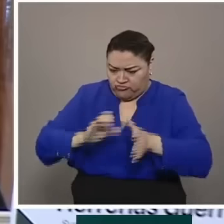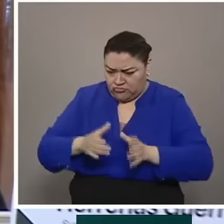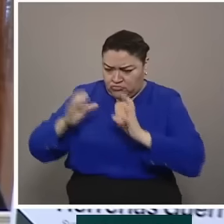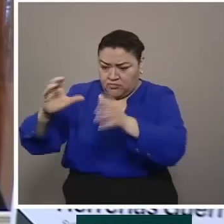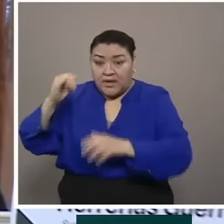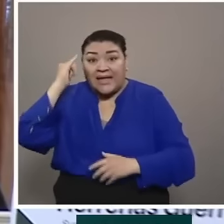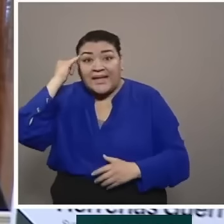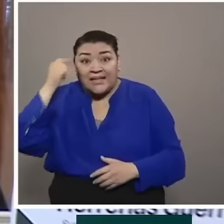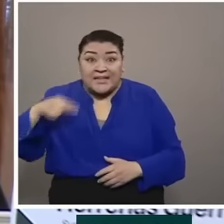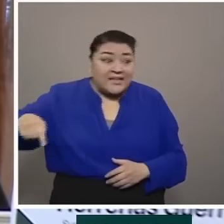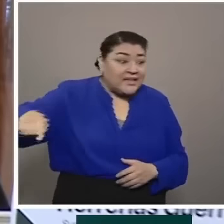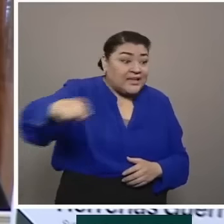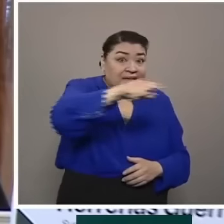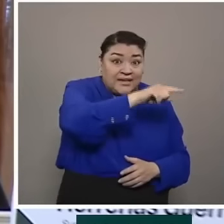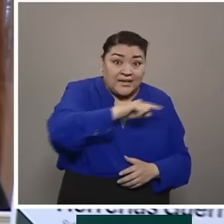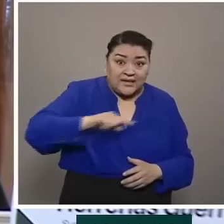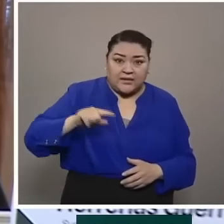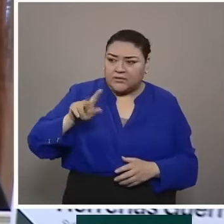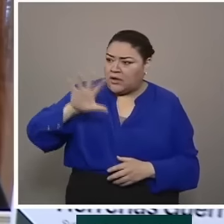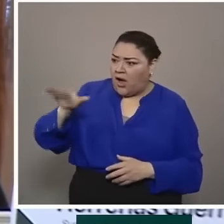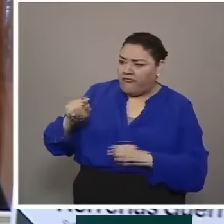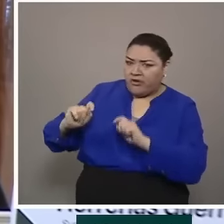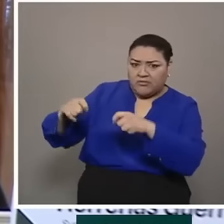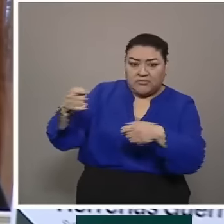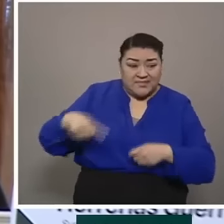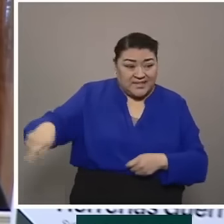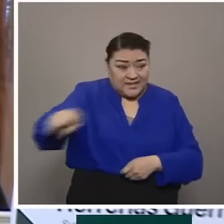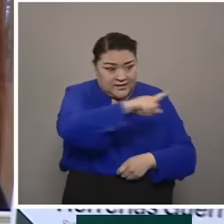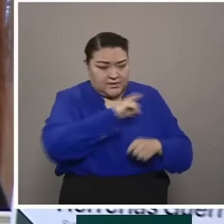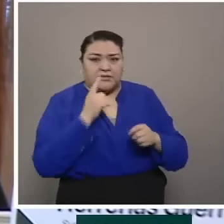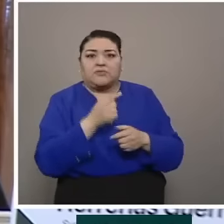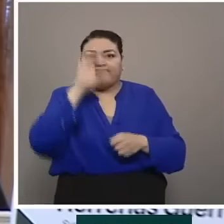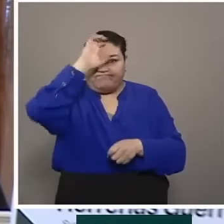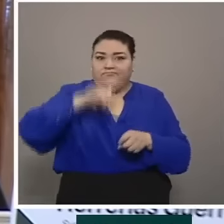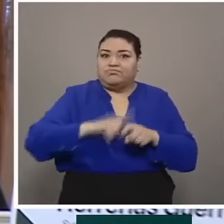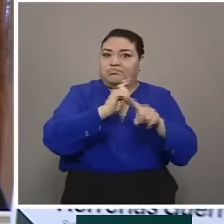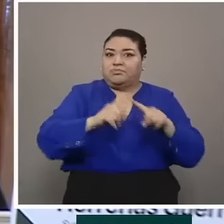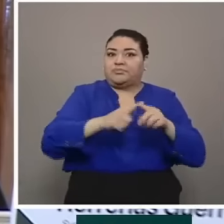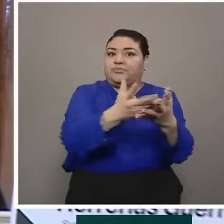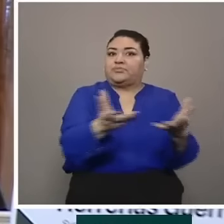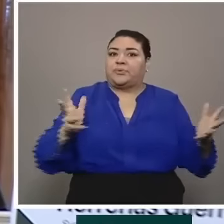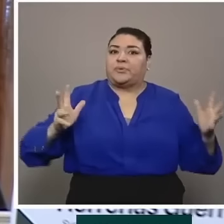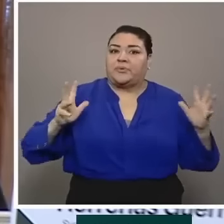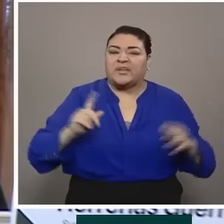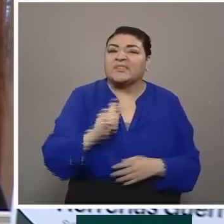reconocimiento no es simbólico, pues significa aceptar que los pueblos originarios existen,